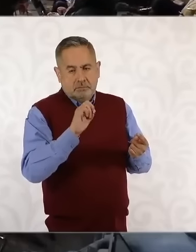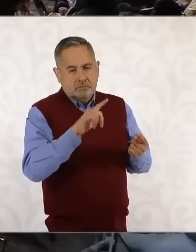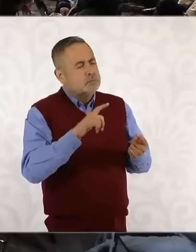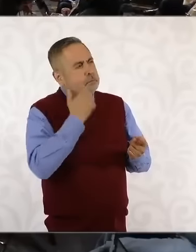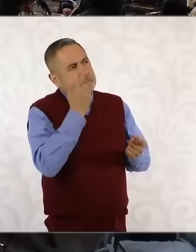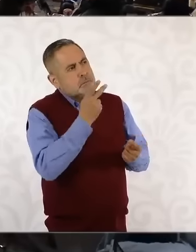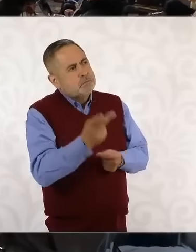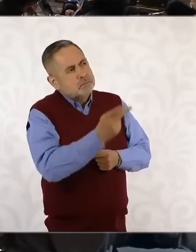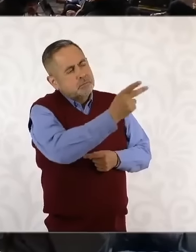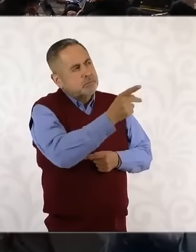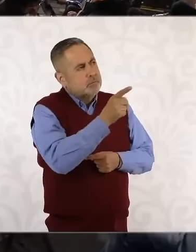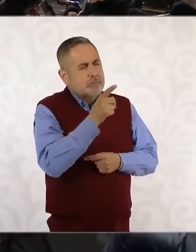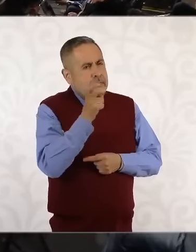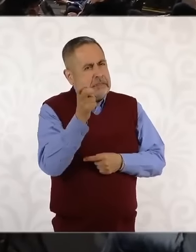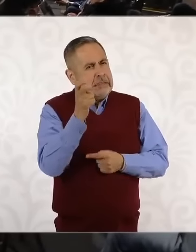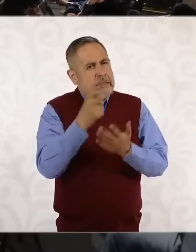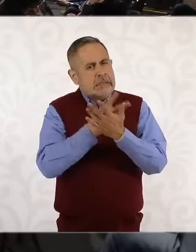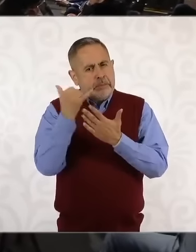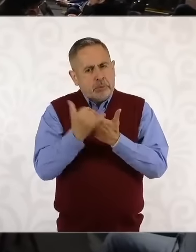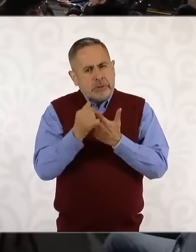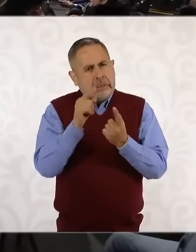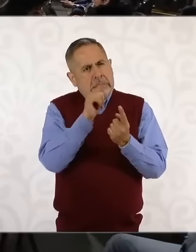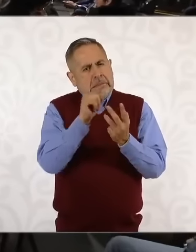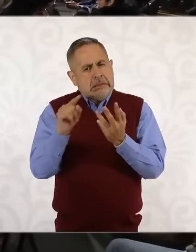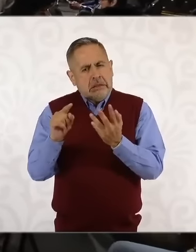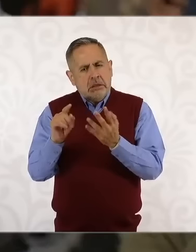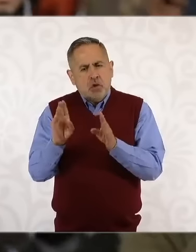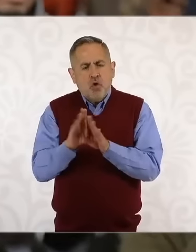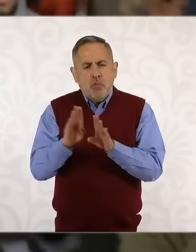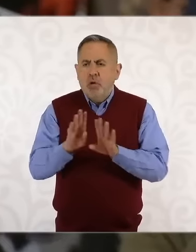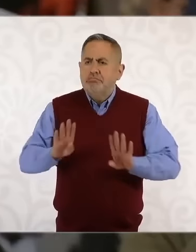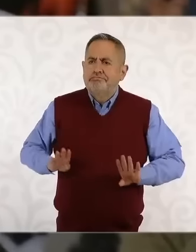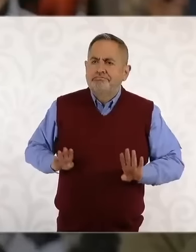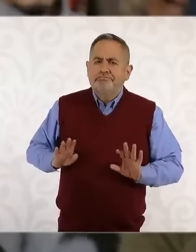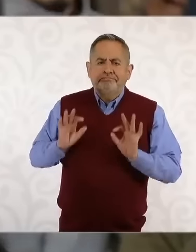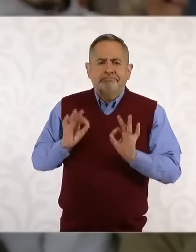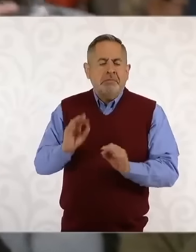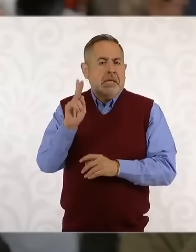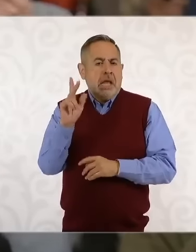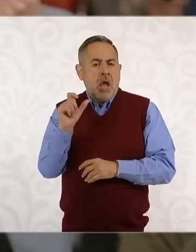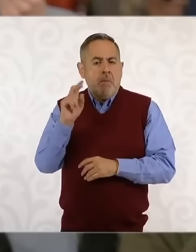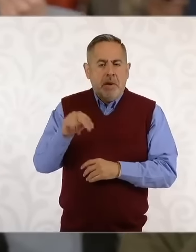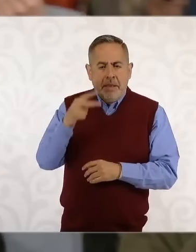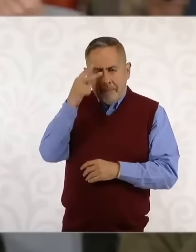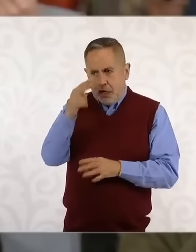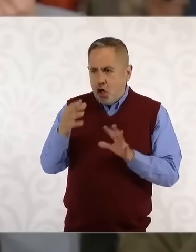e este, bueno, estos proyectos, ¿cómo van a beneficiar al plan México que es muy ambicioso,